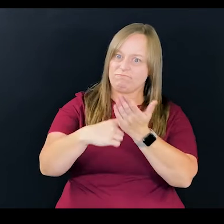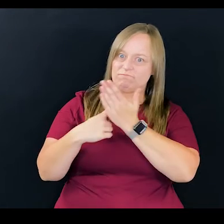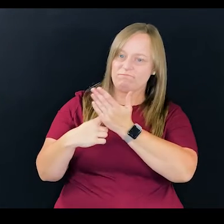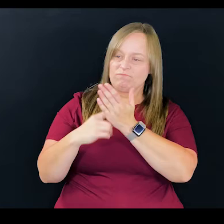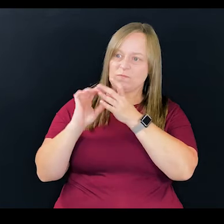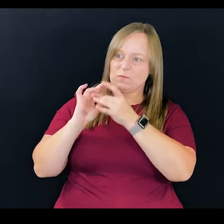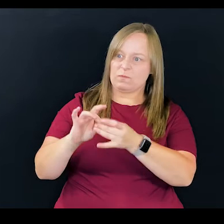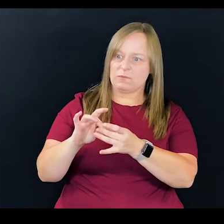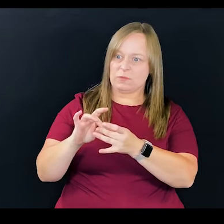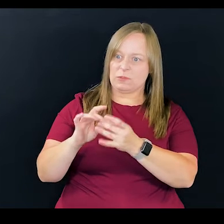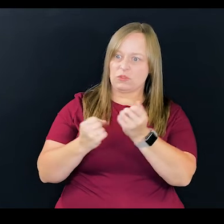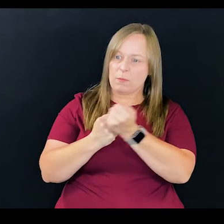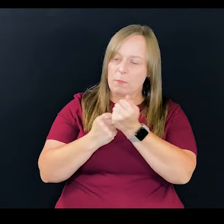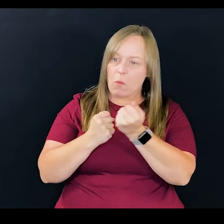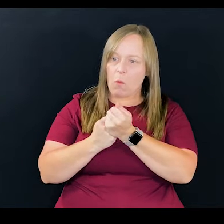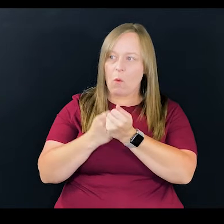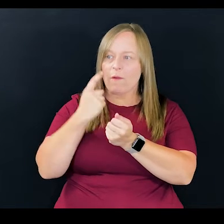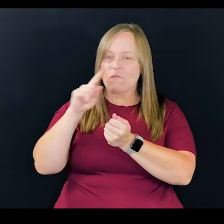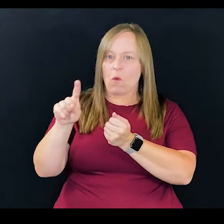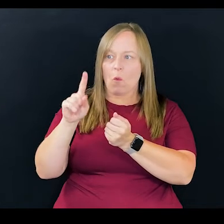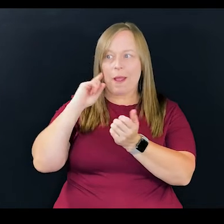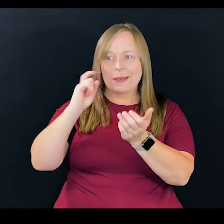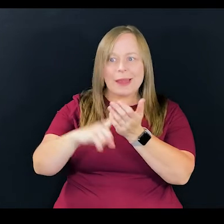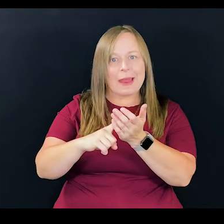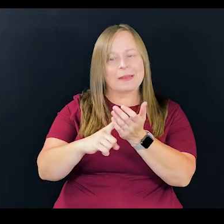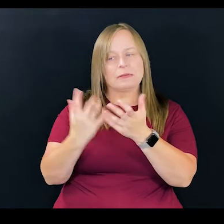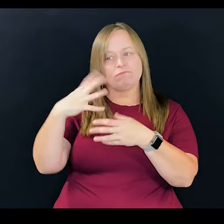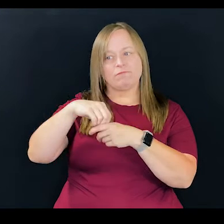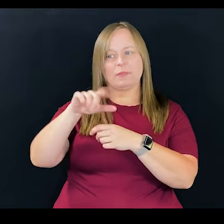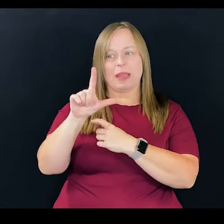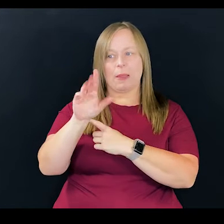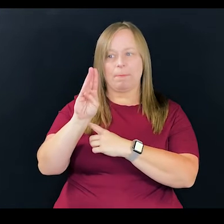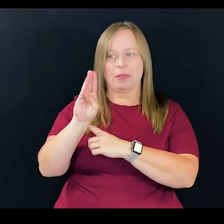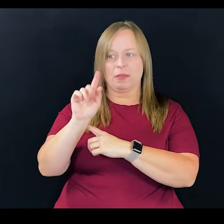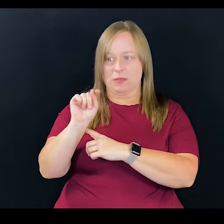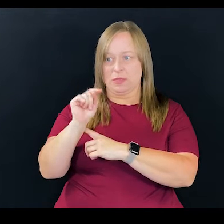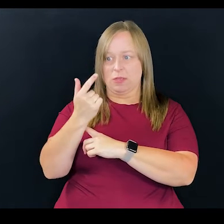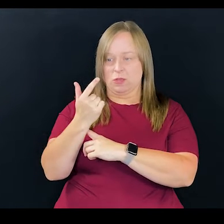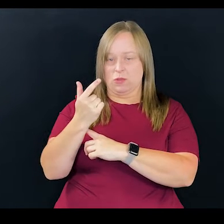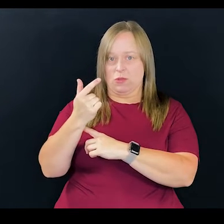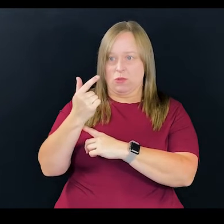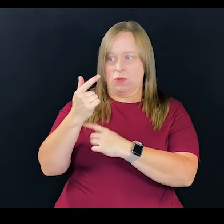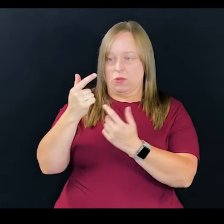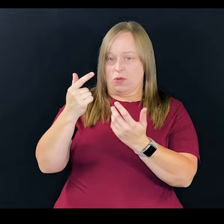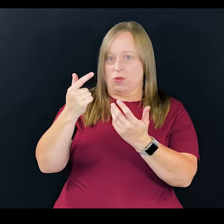las discusiones en torno al apoyo o identidad dentro de la comunidad LGBT?